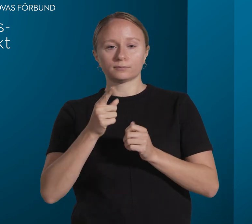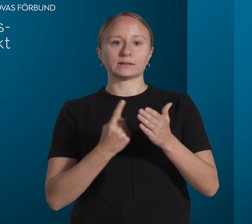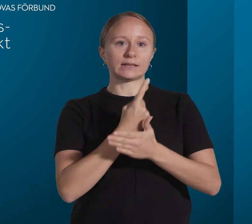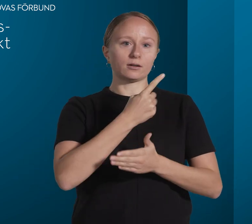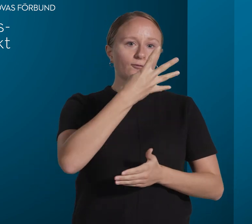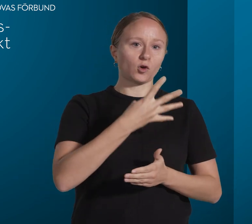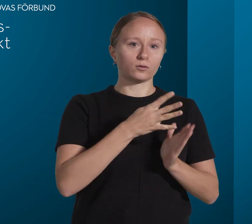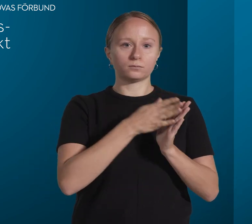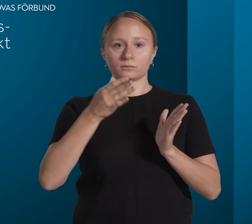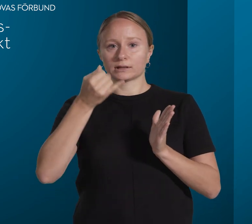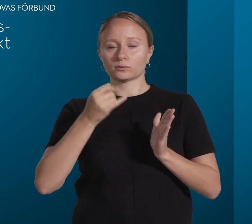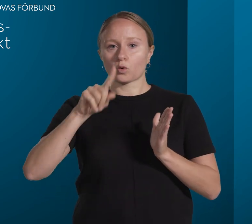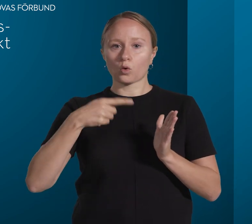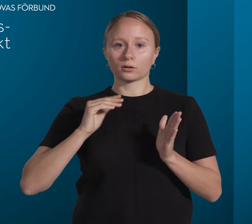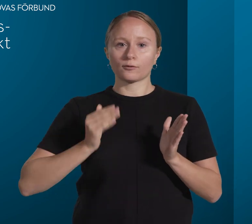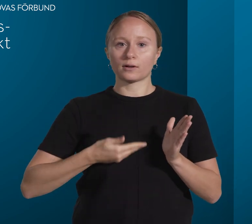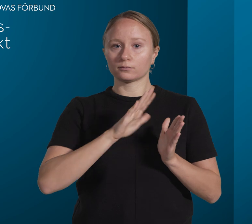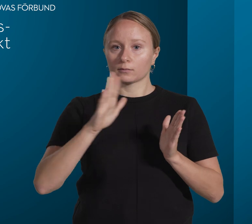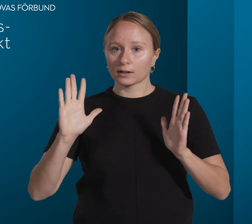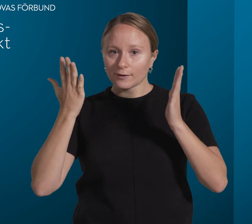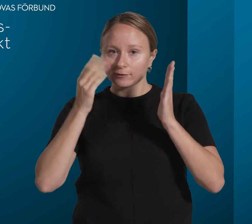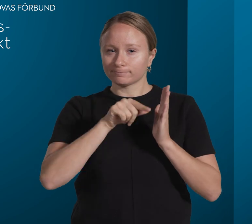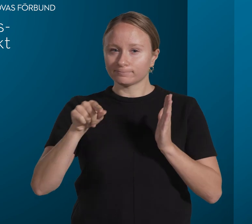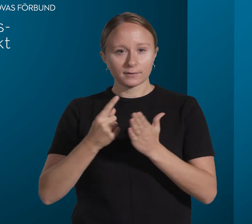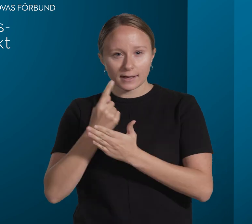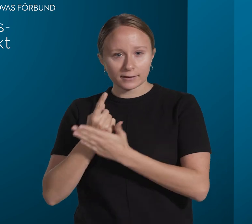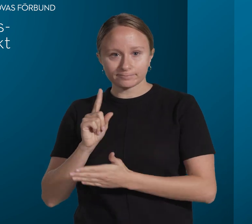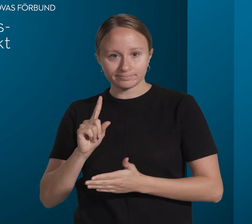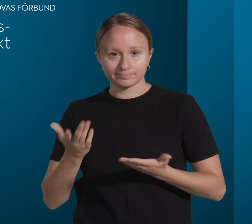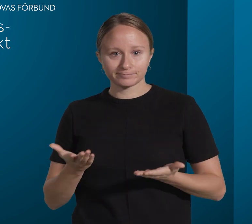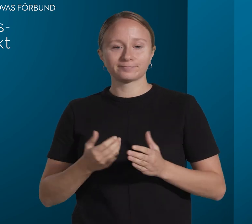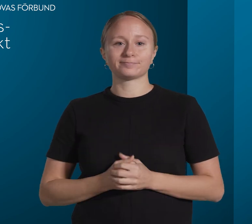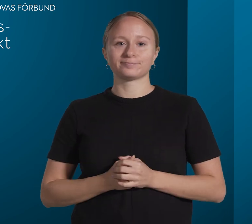som sker i en kvinnas liv i denna ålder.